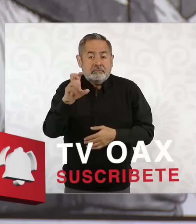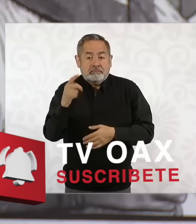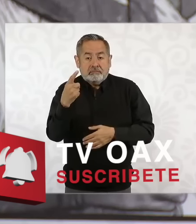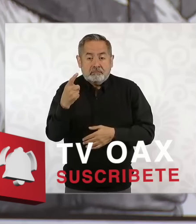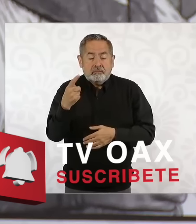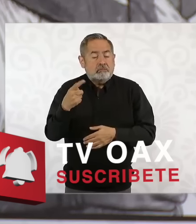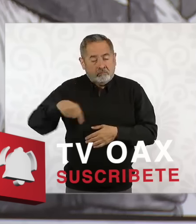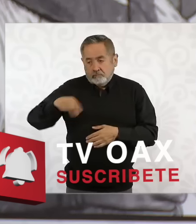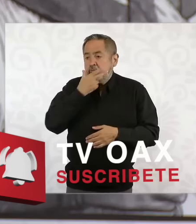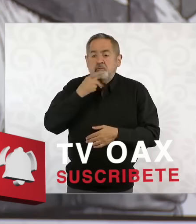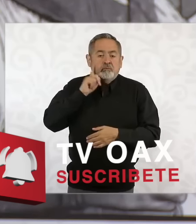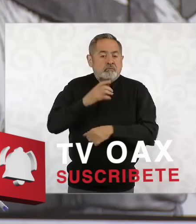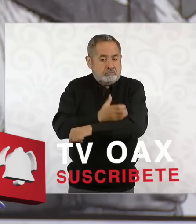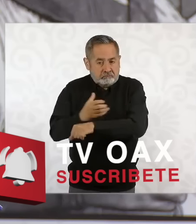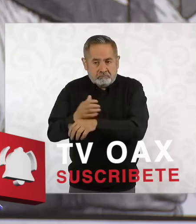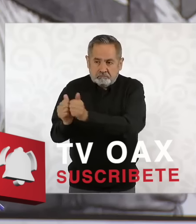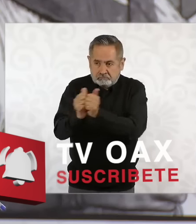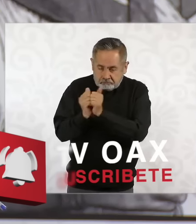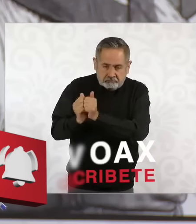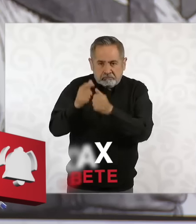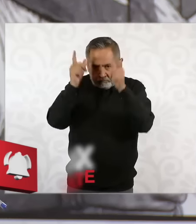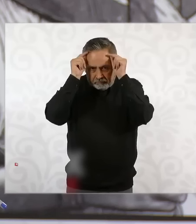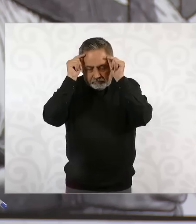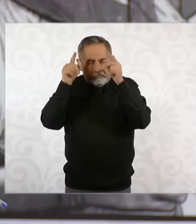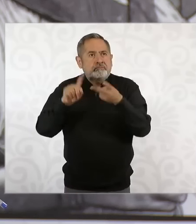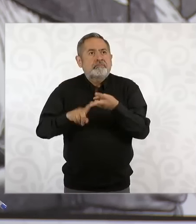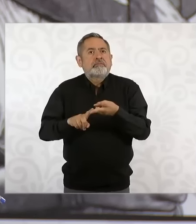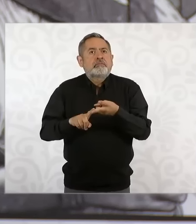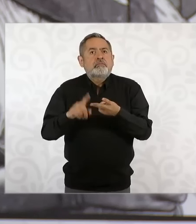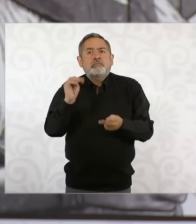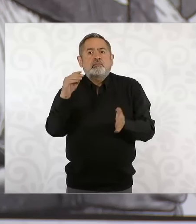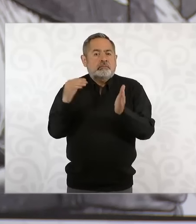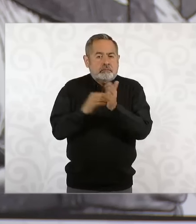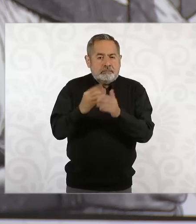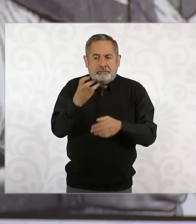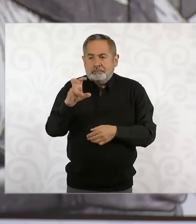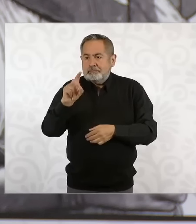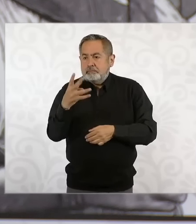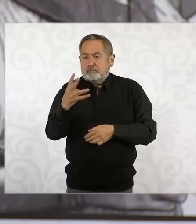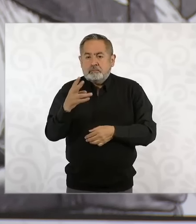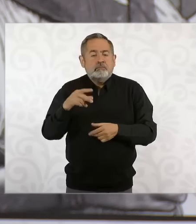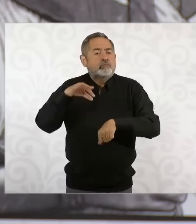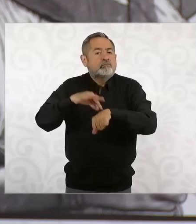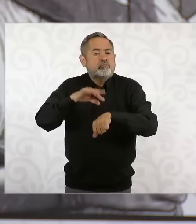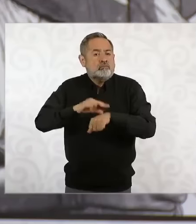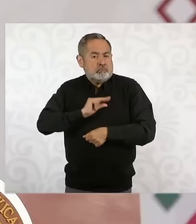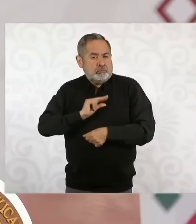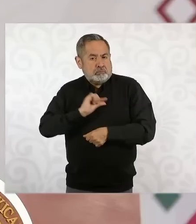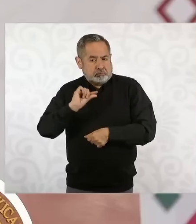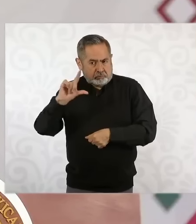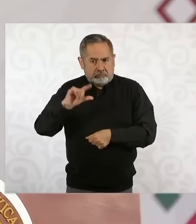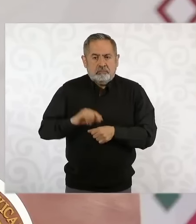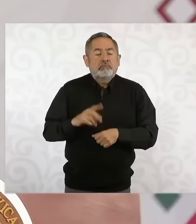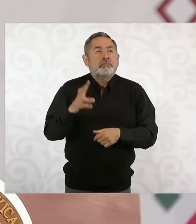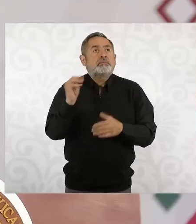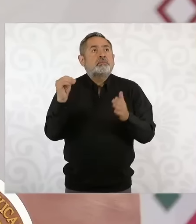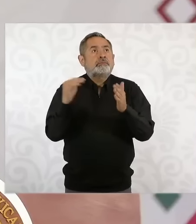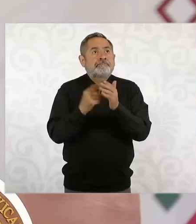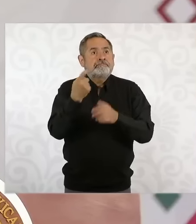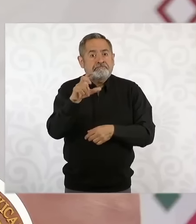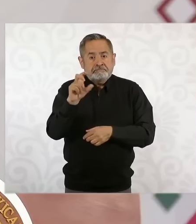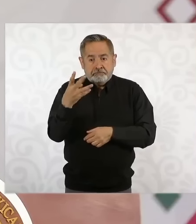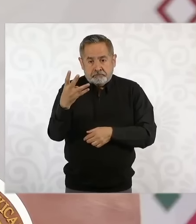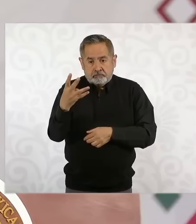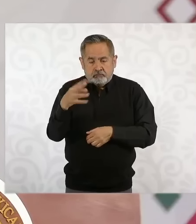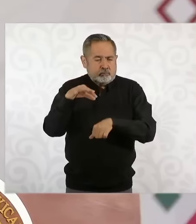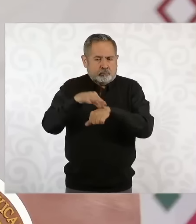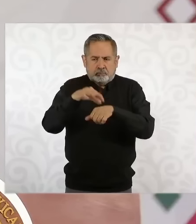y compañeros de enfermería, 9,334 médicos especialistas y 9,134 médicos generales.